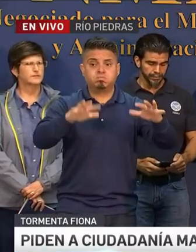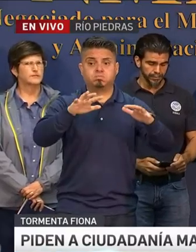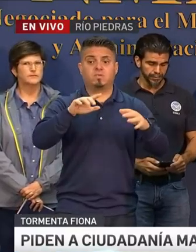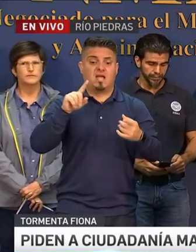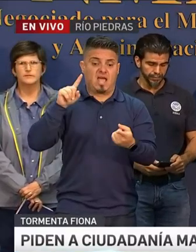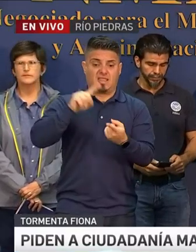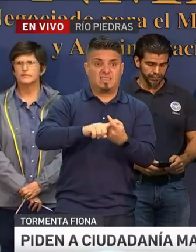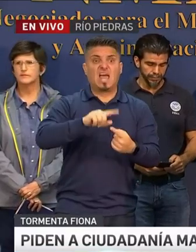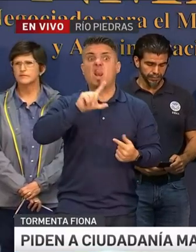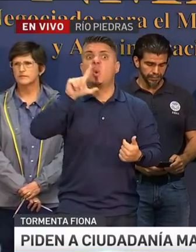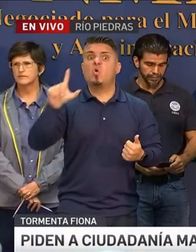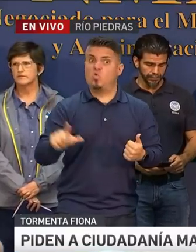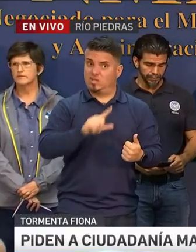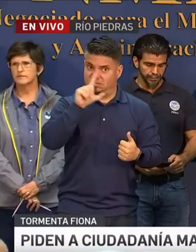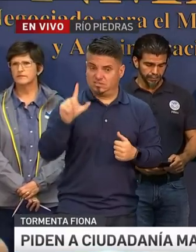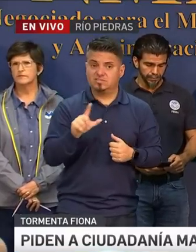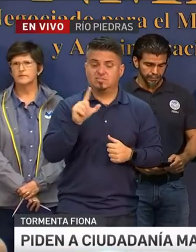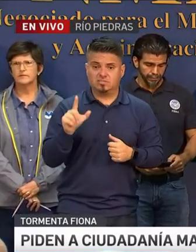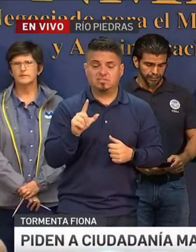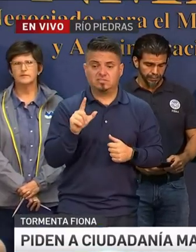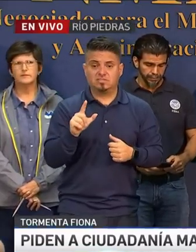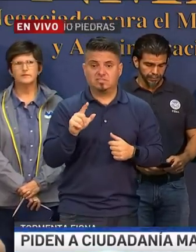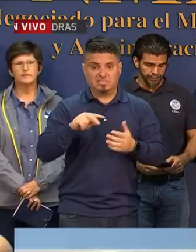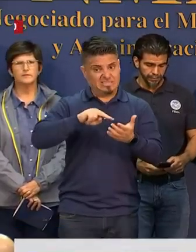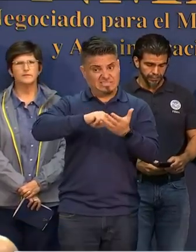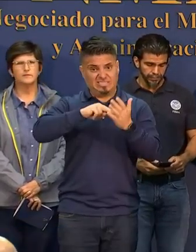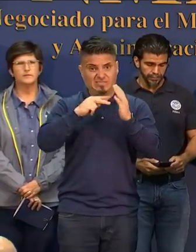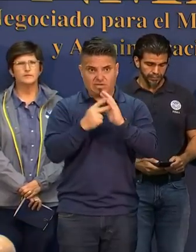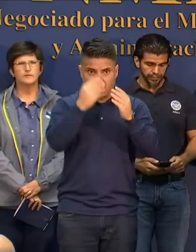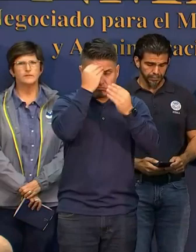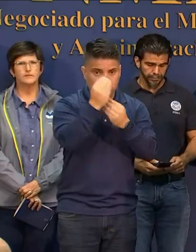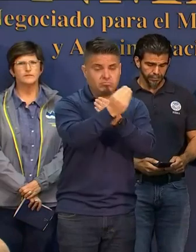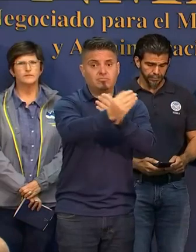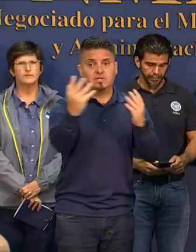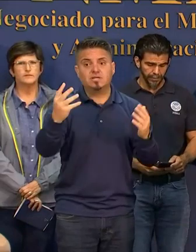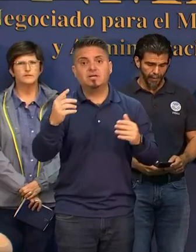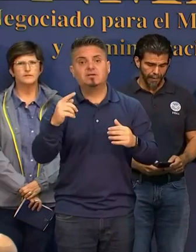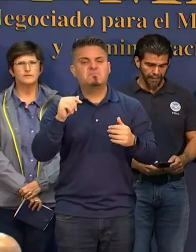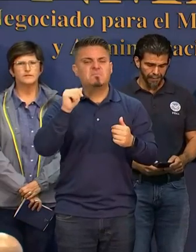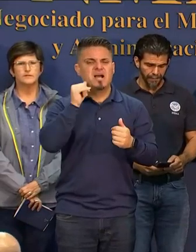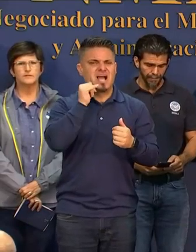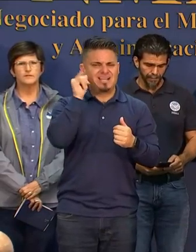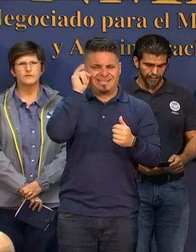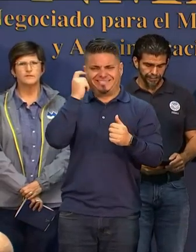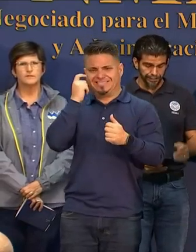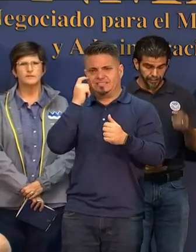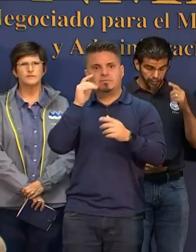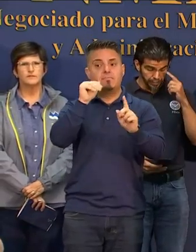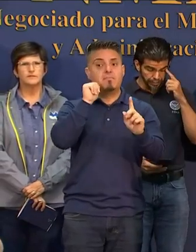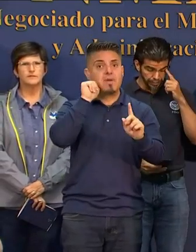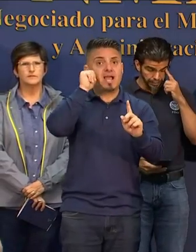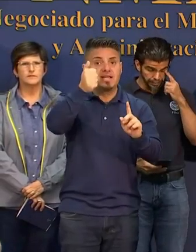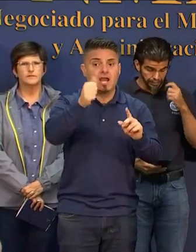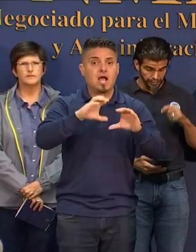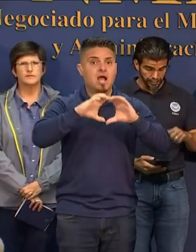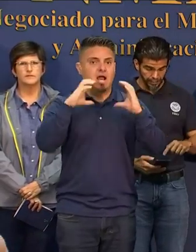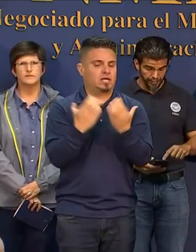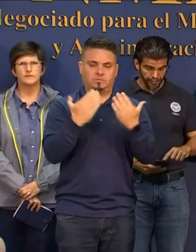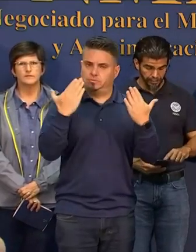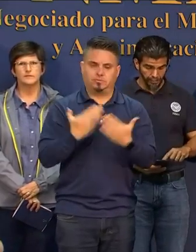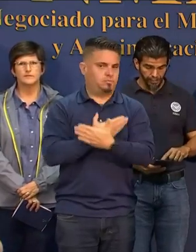MOVIMIENTO DE TRASLACIÓN ZONAL